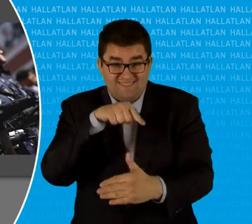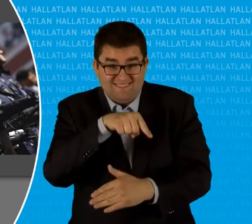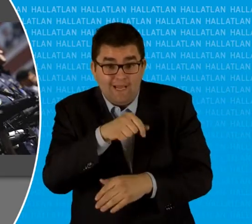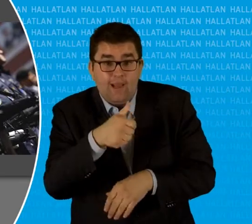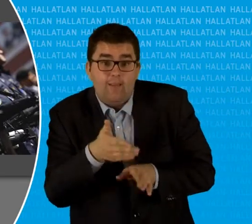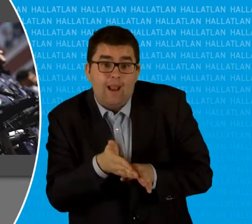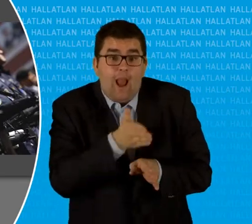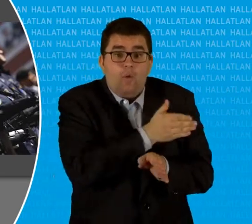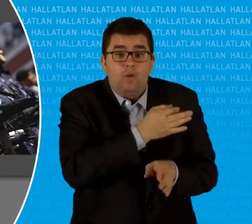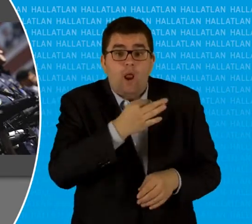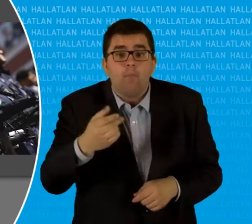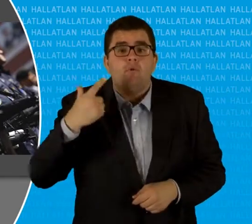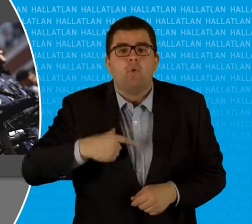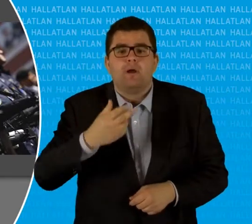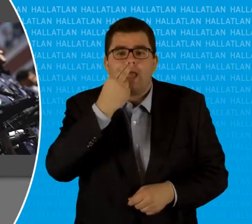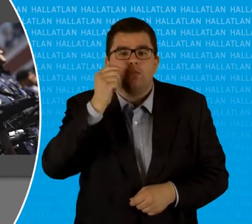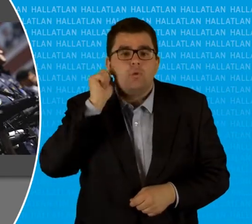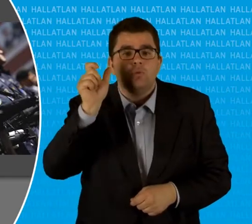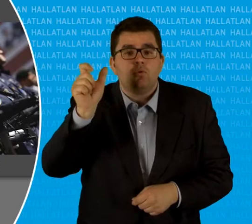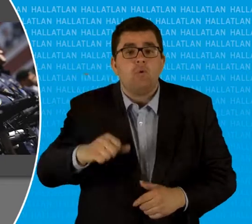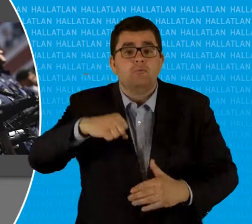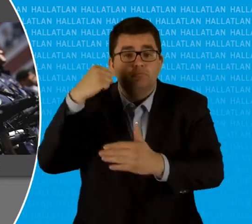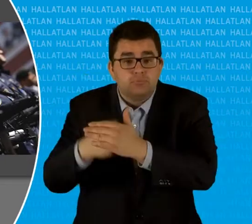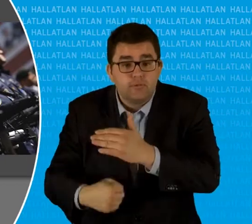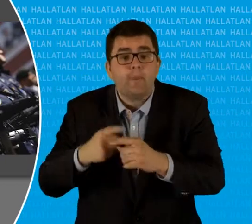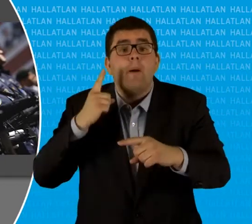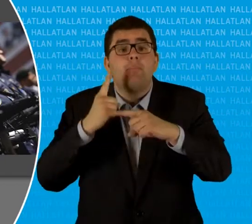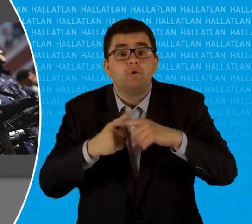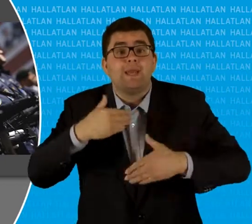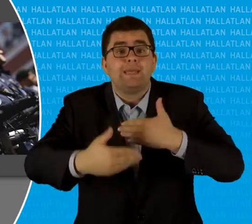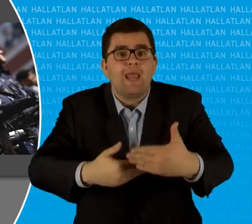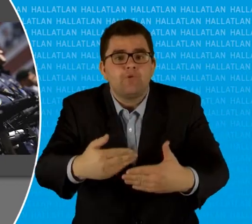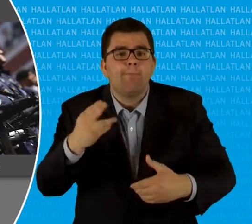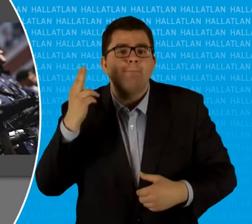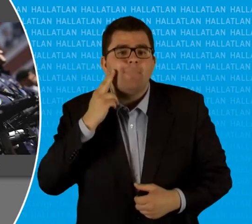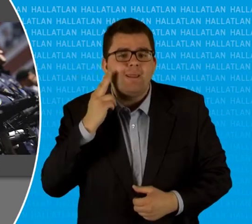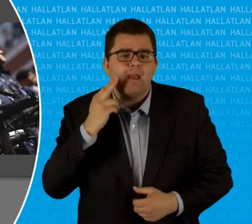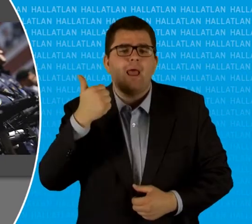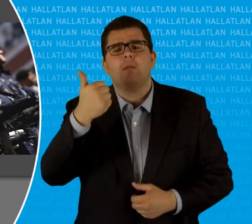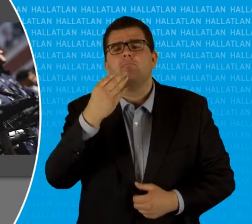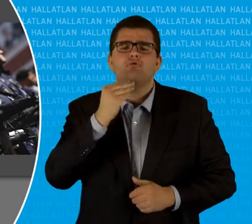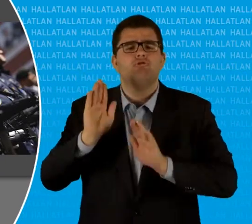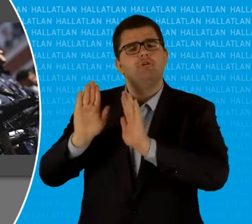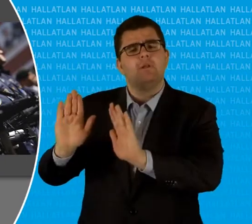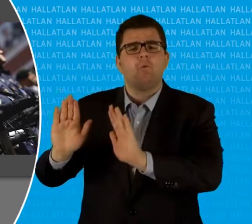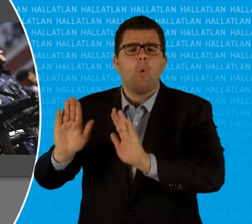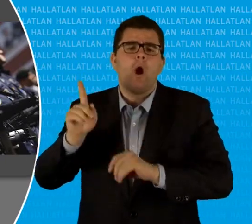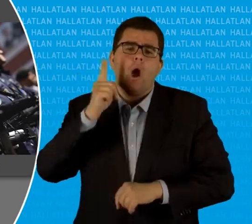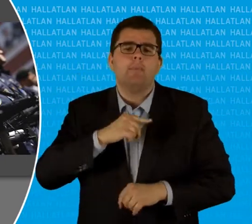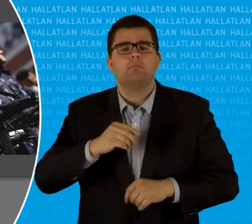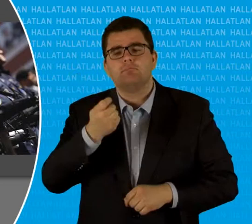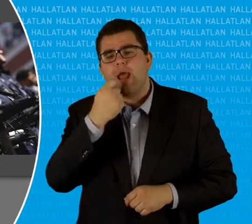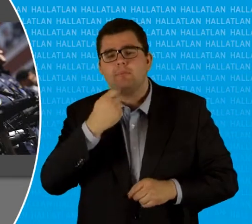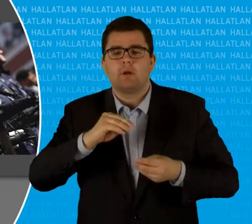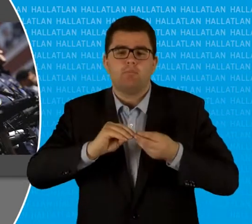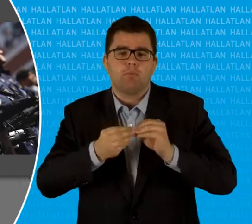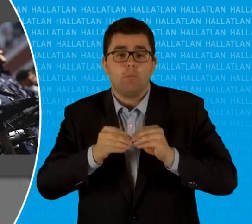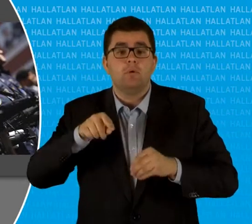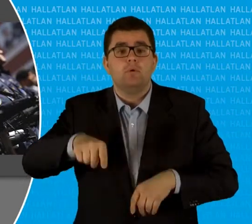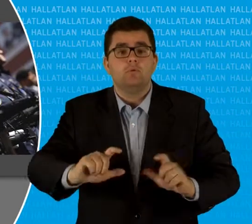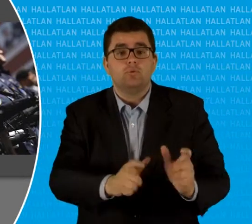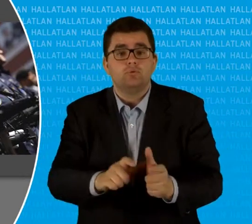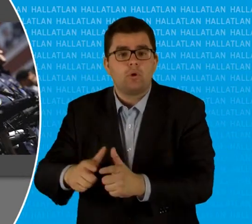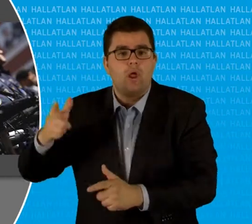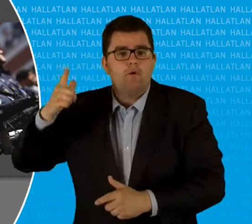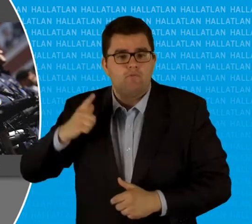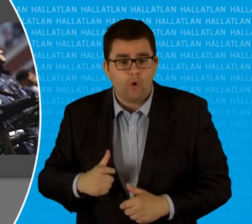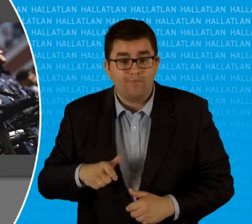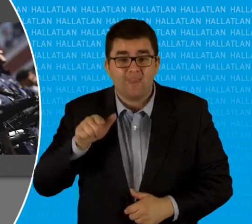aki előző nap végzett egy rendőrnővel és Párizsban pénteken egy kóser élelmiszerboltban túszokat ejtett.